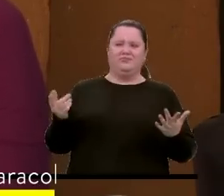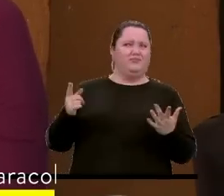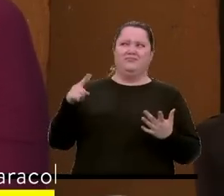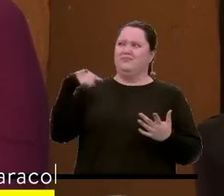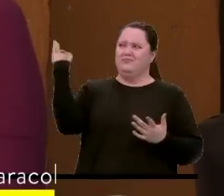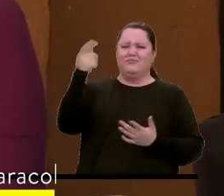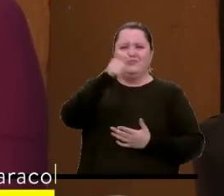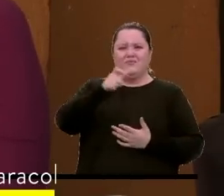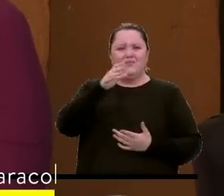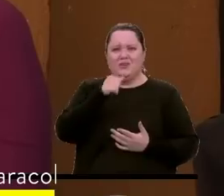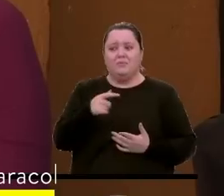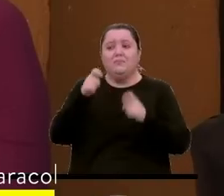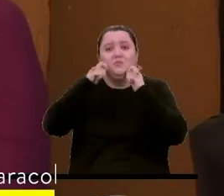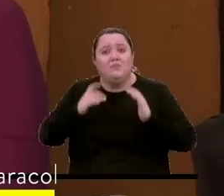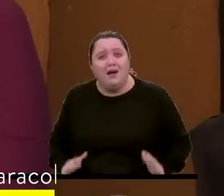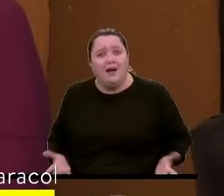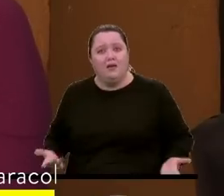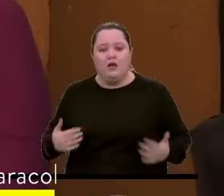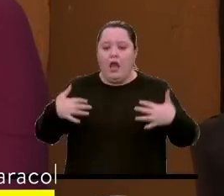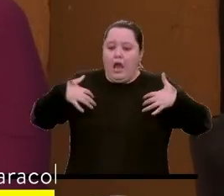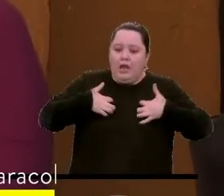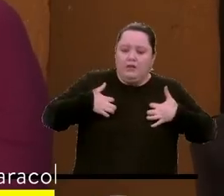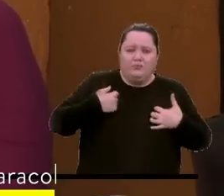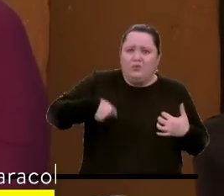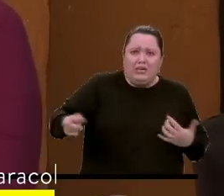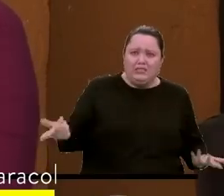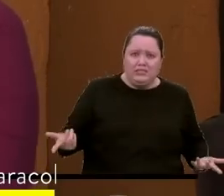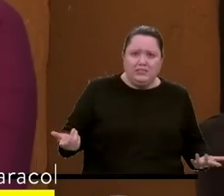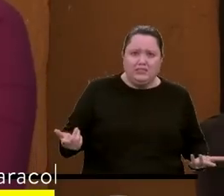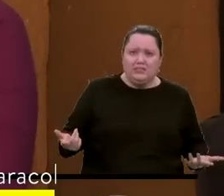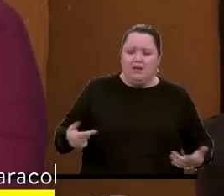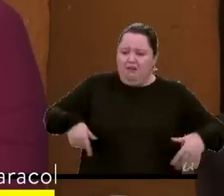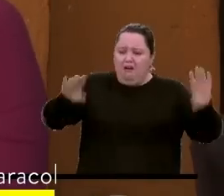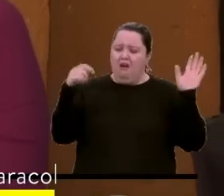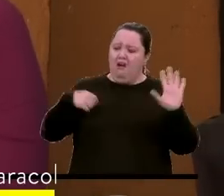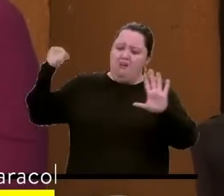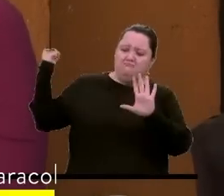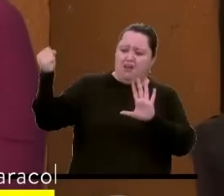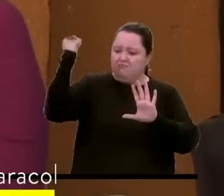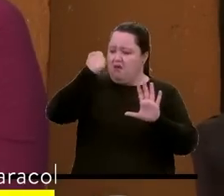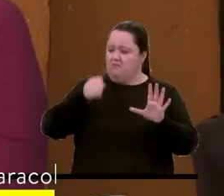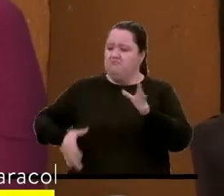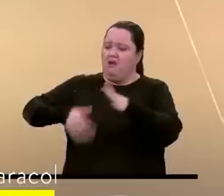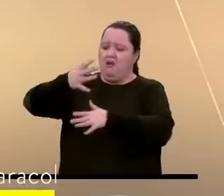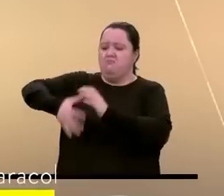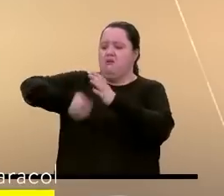)) nadie merece morir así, ni